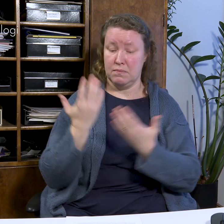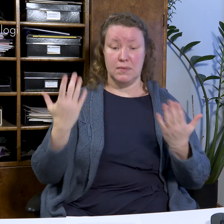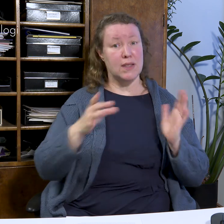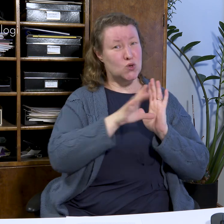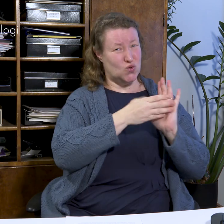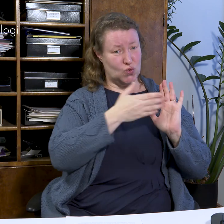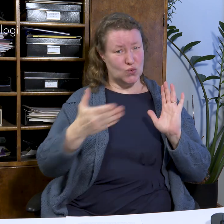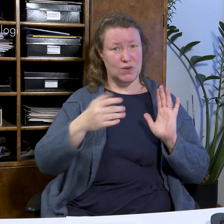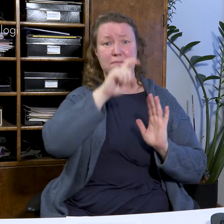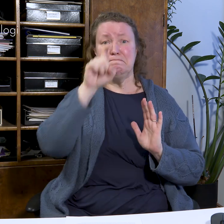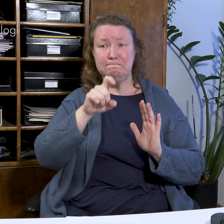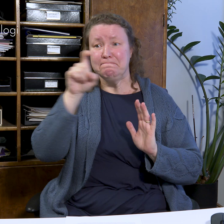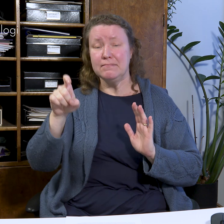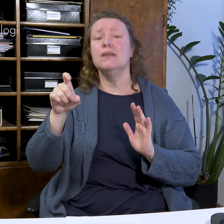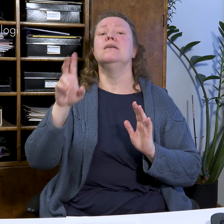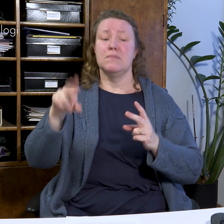Tänä syksynä esiin nousseisiin ongelmiin ovat kuuluneet -